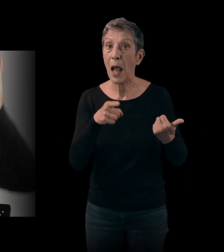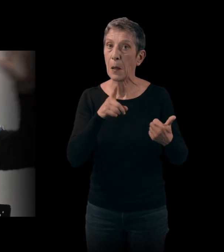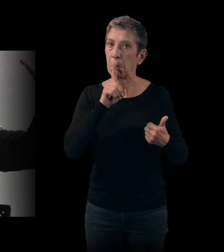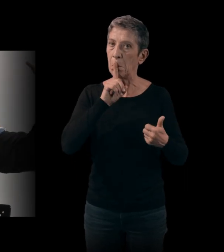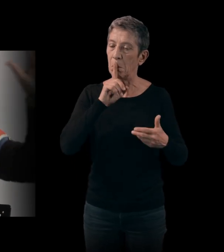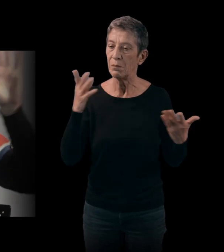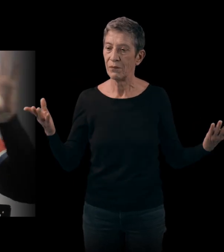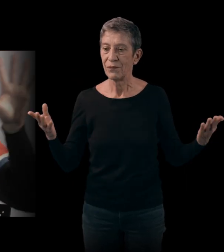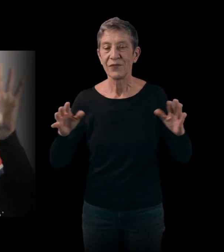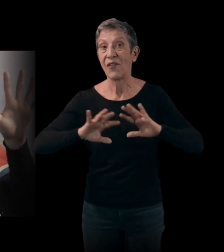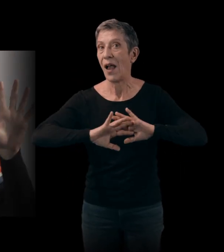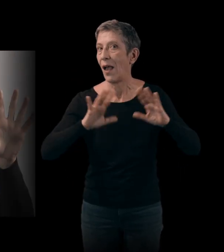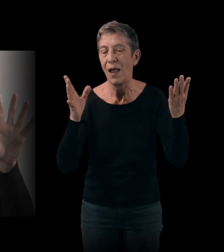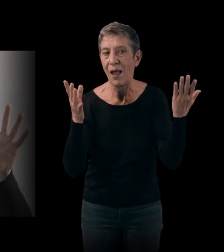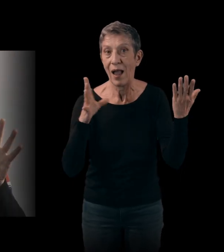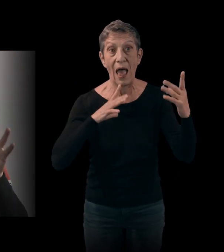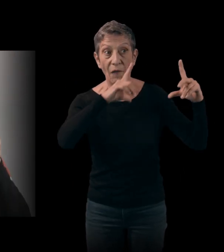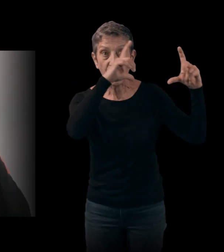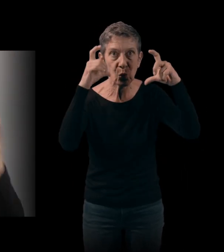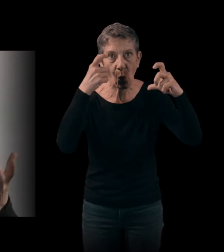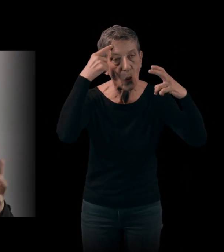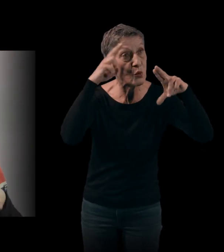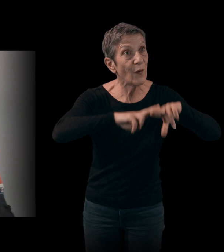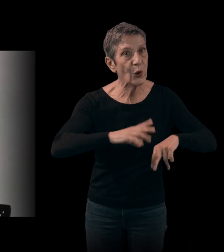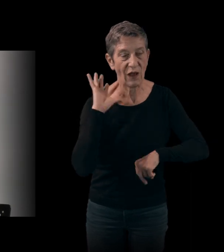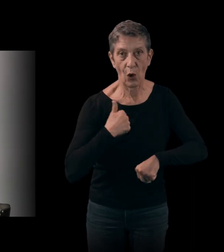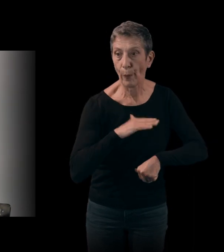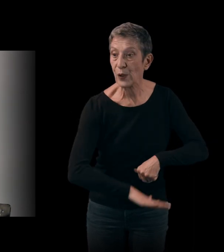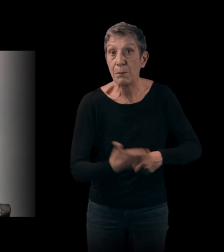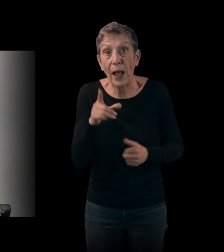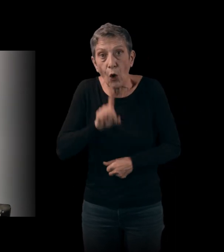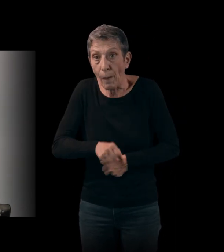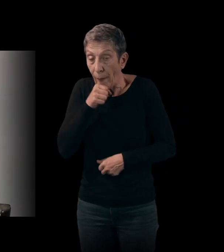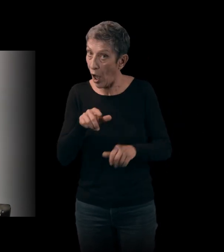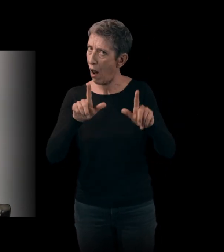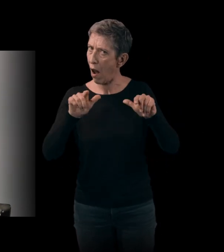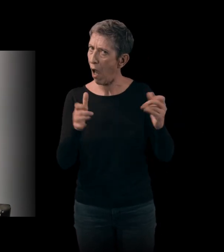Une photo, quelques souvenirs d'enfance. Mais ma grand-mère, elle a tout le temps était présente à la maison